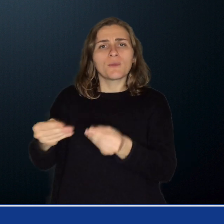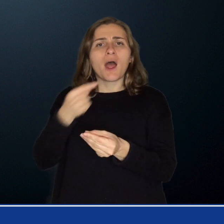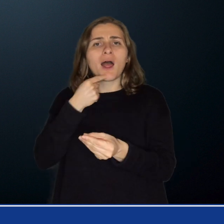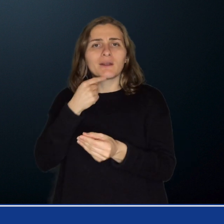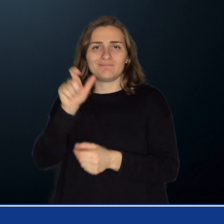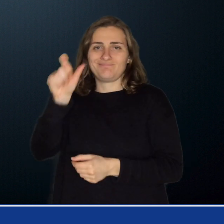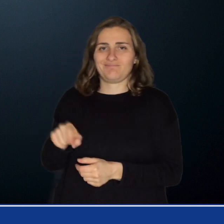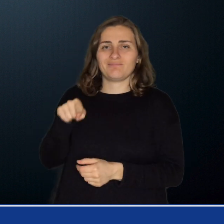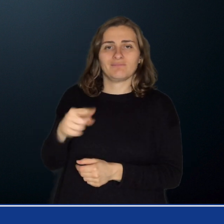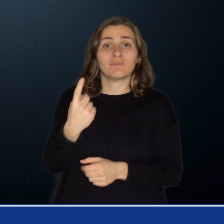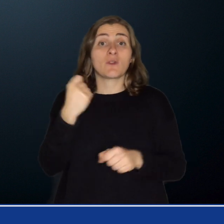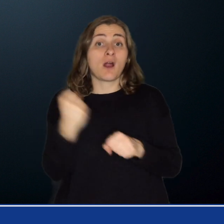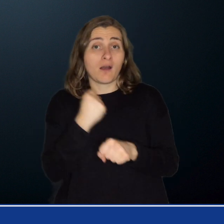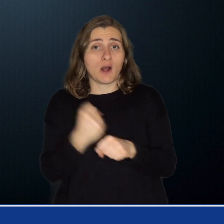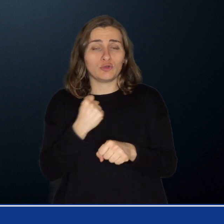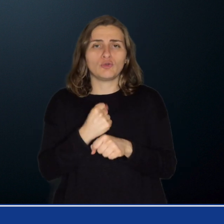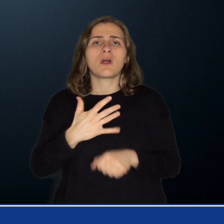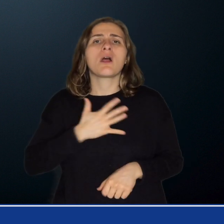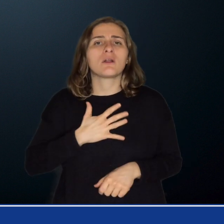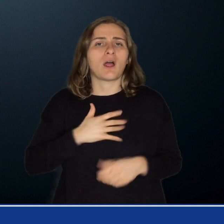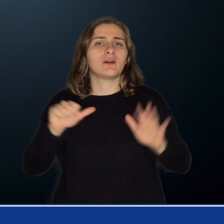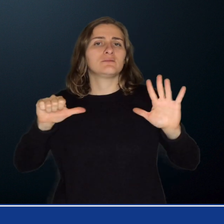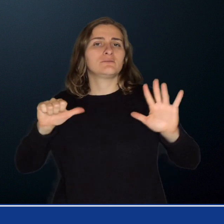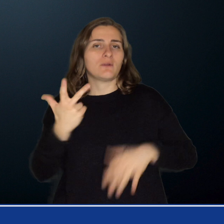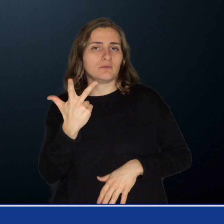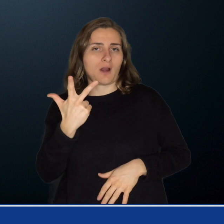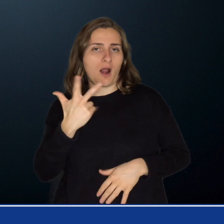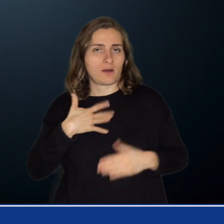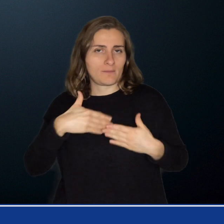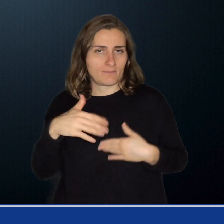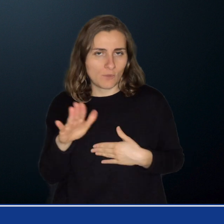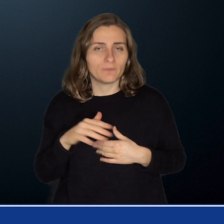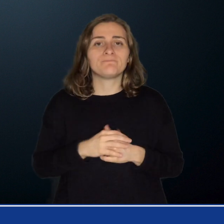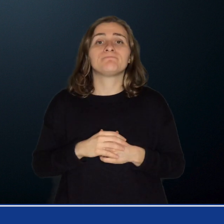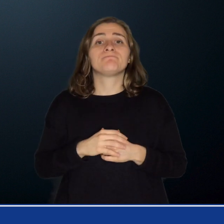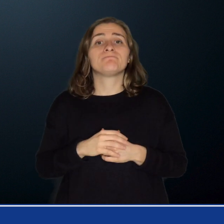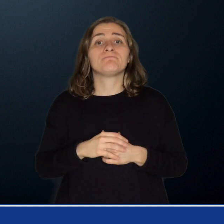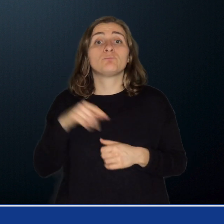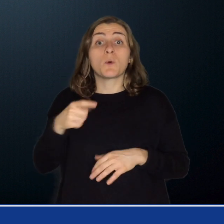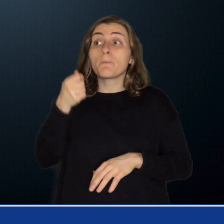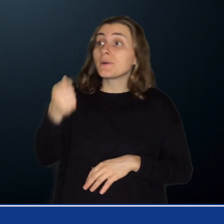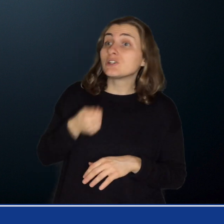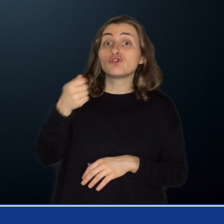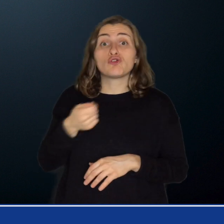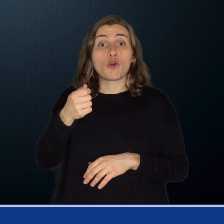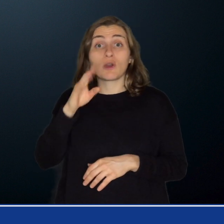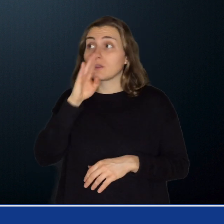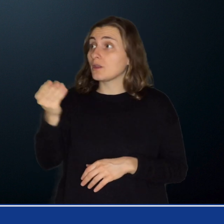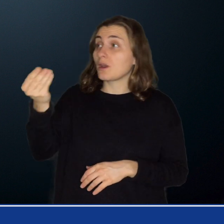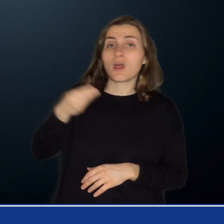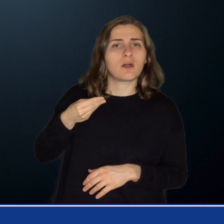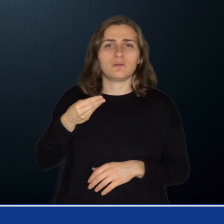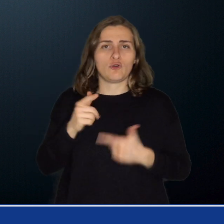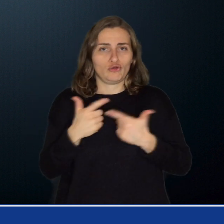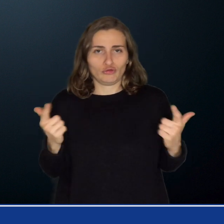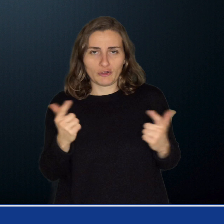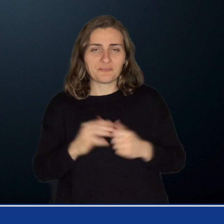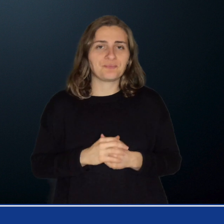Questa misura riguarda i lavoratori che abbiano almeno 63 anni d’età e non siano già titolari di pensione diretta